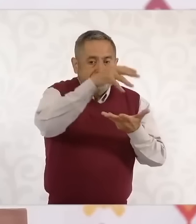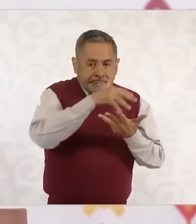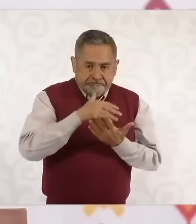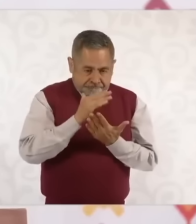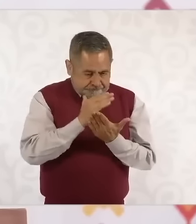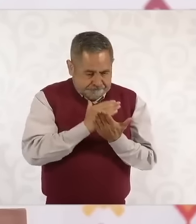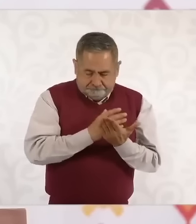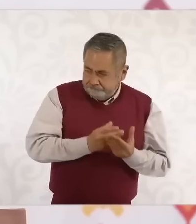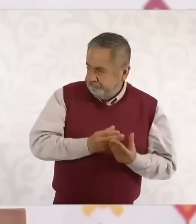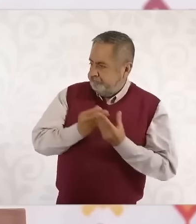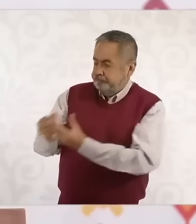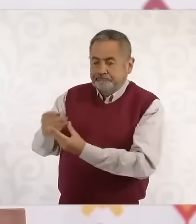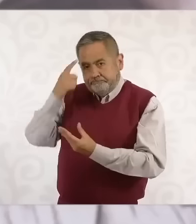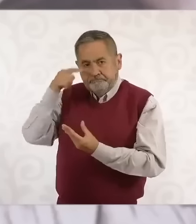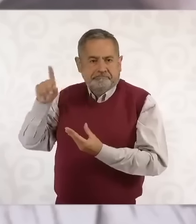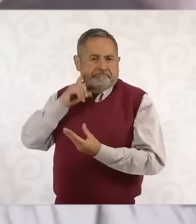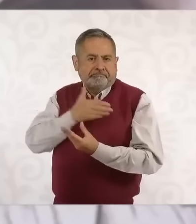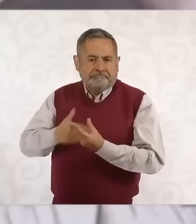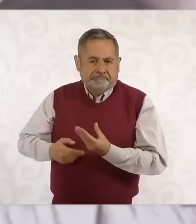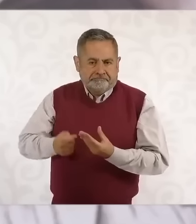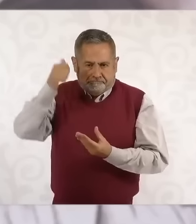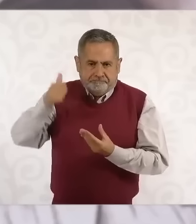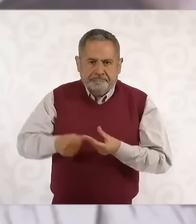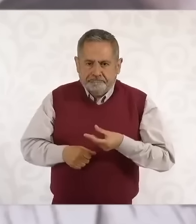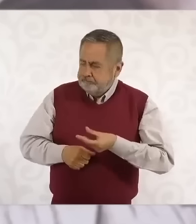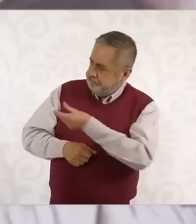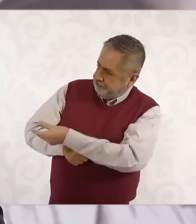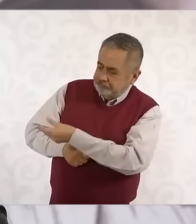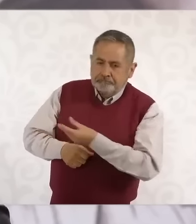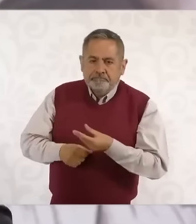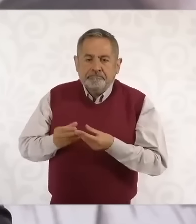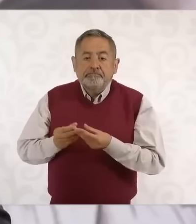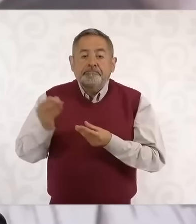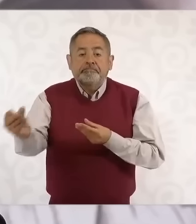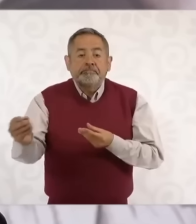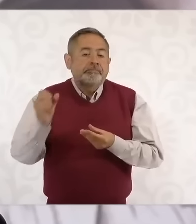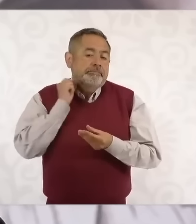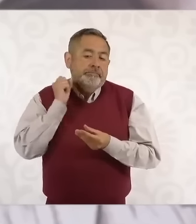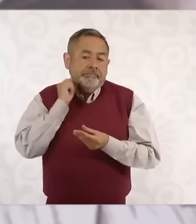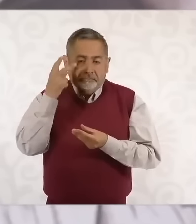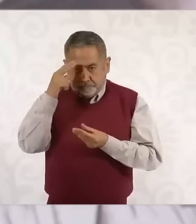de la República en primer lugar y al Senado de la República. Es ahora, ¿qué te podría